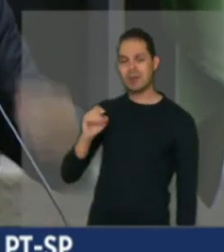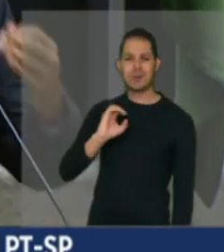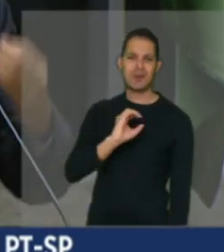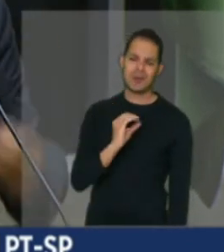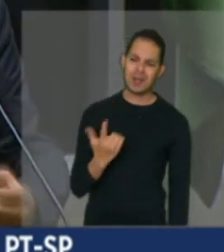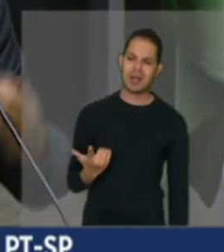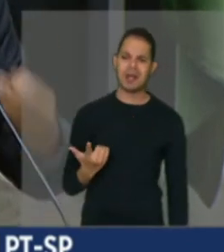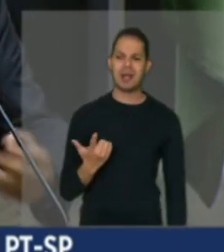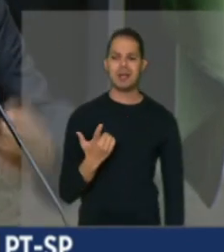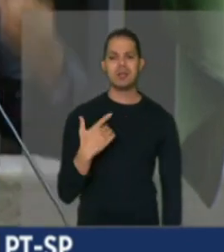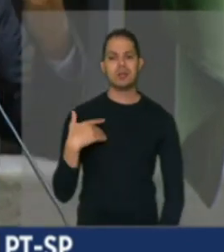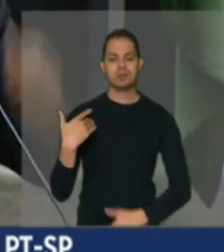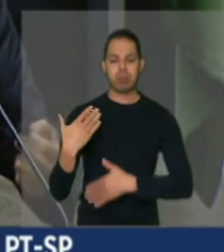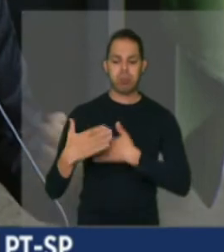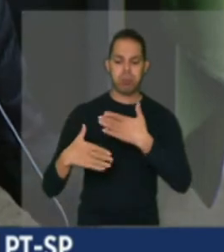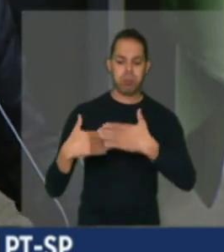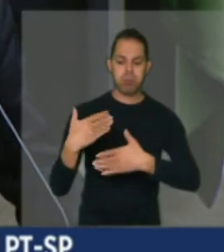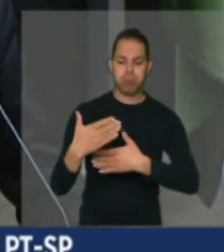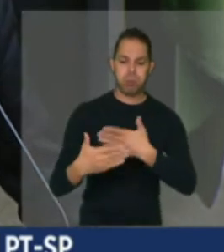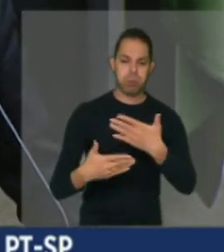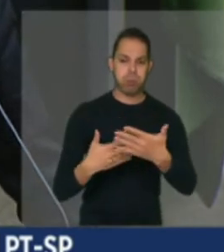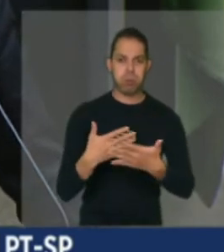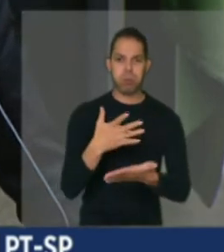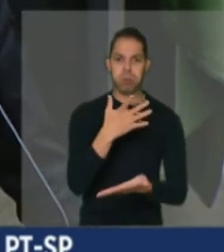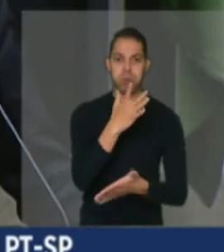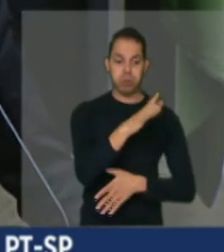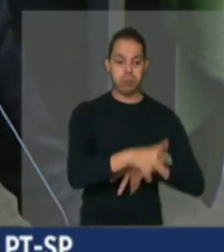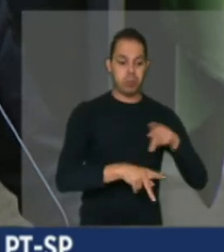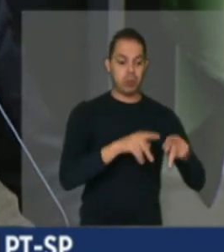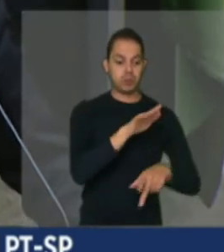POVO BRASILEIRO. E O RESULTADO NAS PESQUISAS NÃO PODE SER